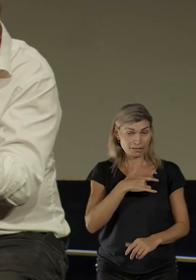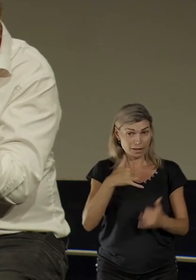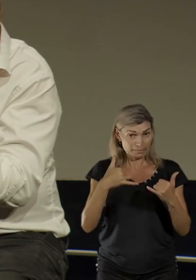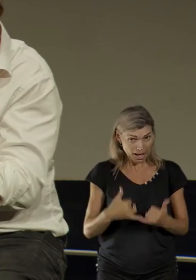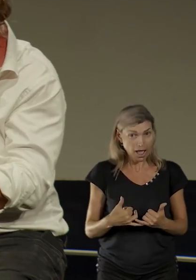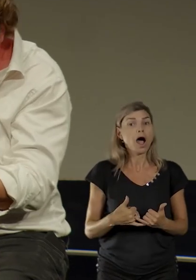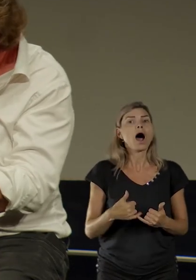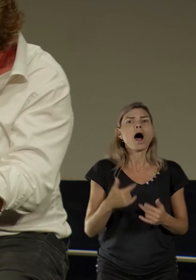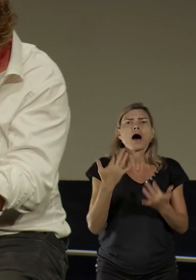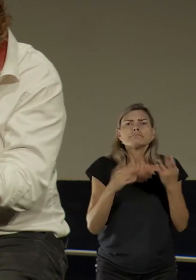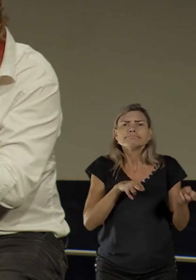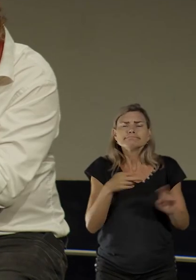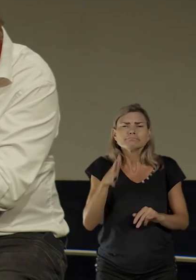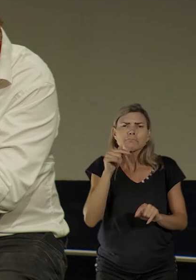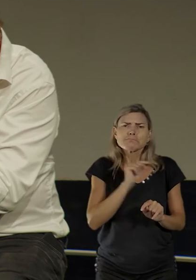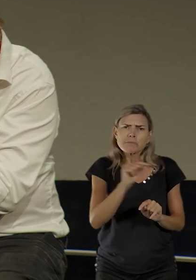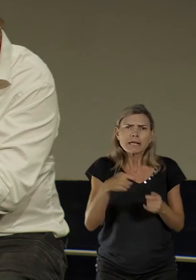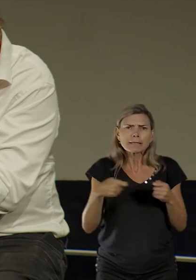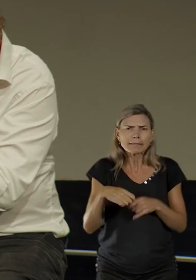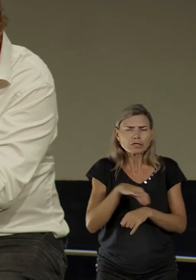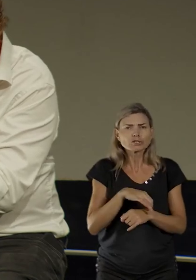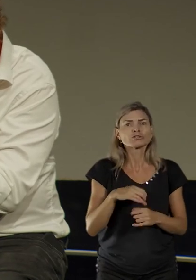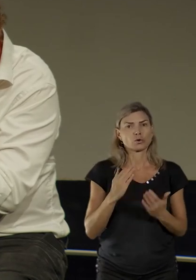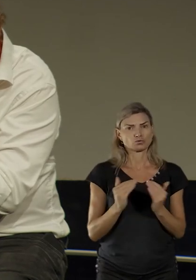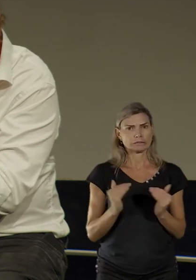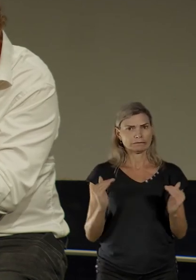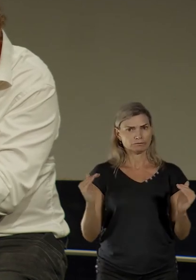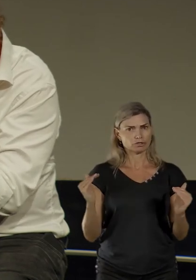Teď to nevím z hlavy. Možná ti je něco jako 28. Ale v těch vyspělých zemí,